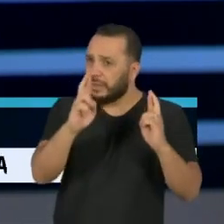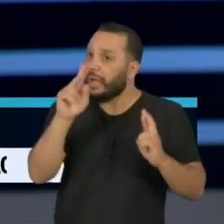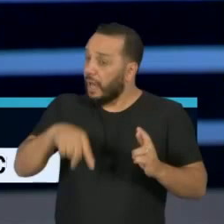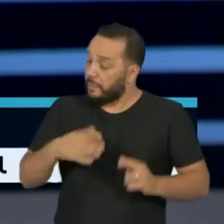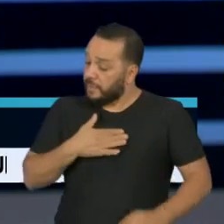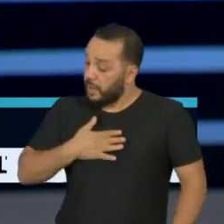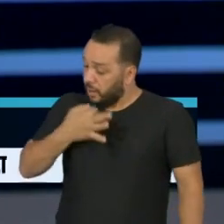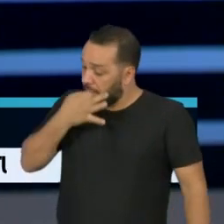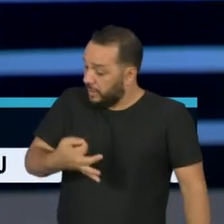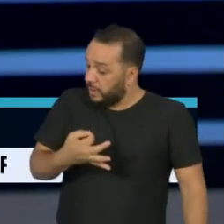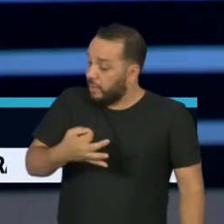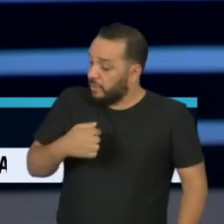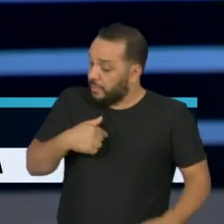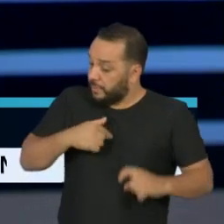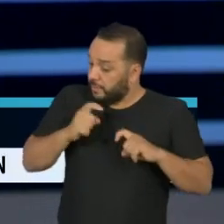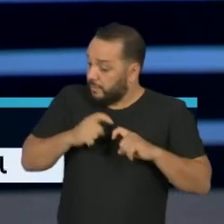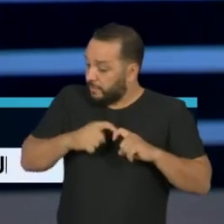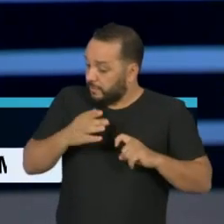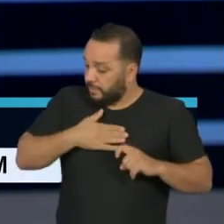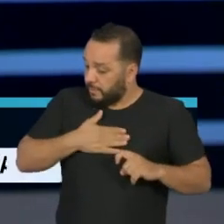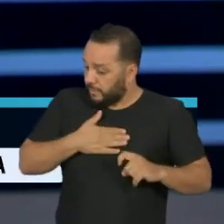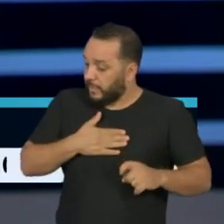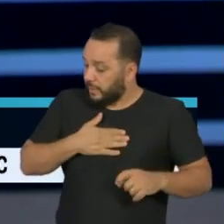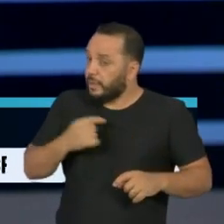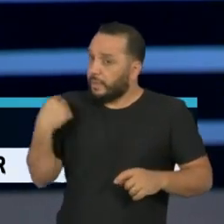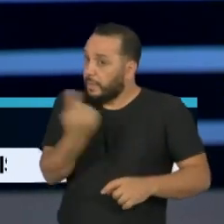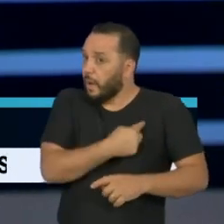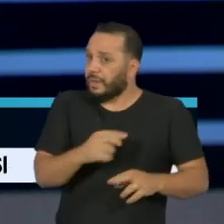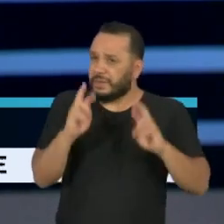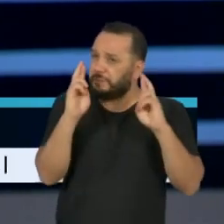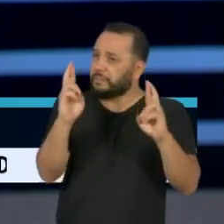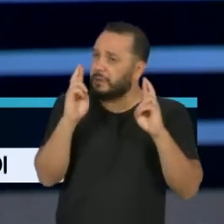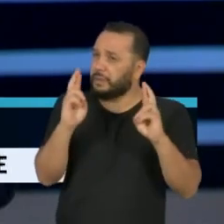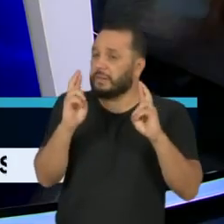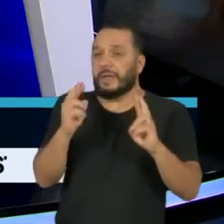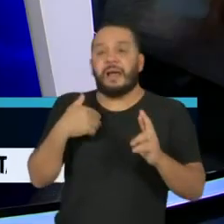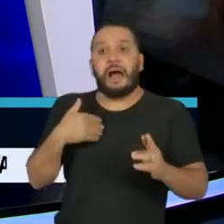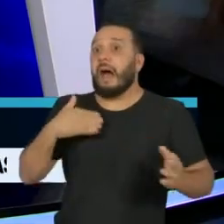uma esperança muito grande que nós não vamos ficar até... precisar ficar até setembro,